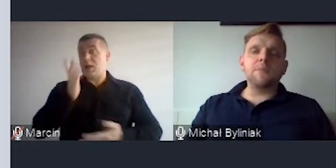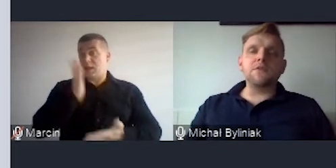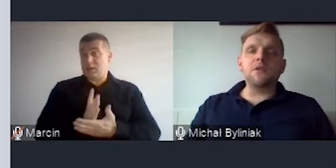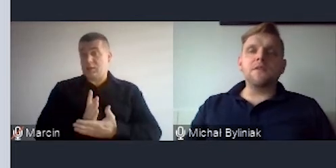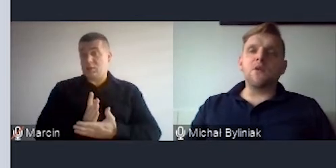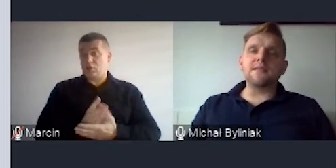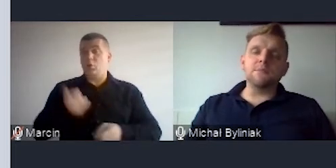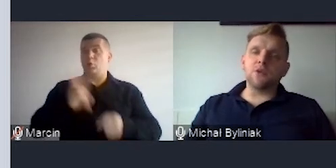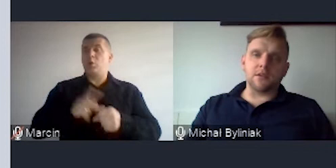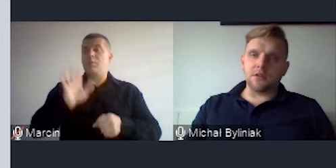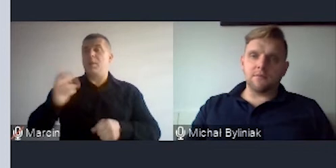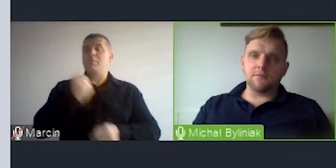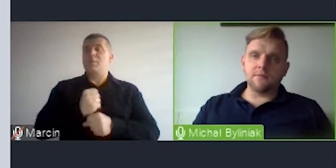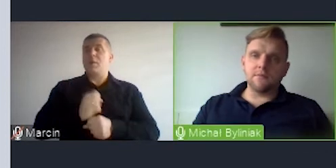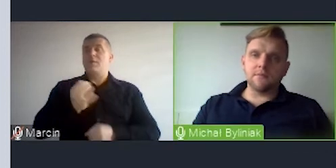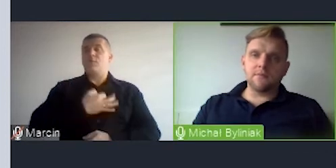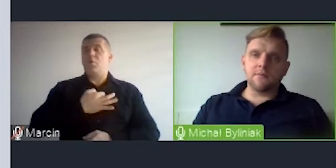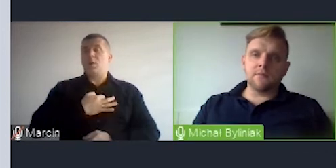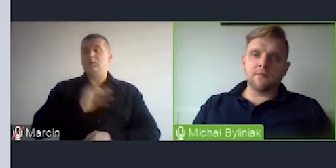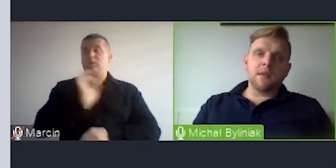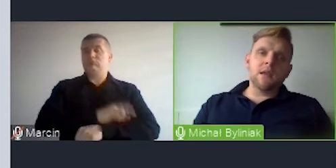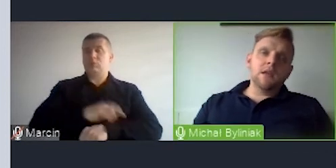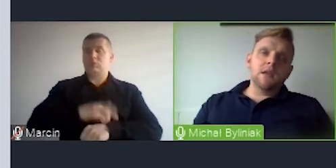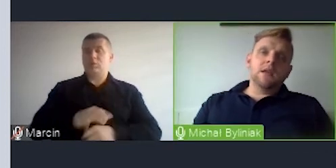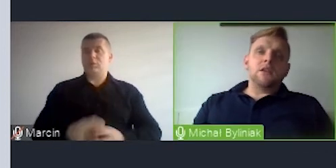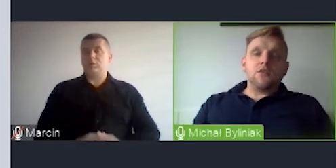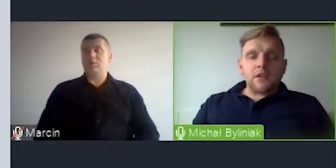które pracują we własnym projekcie.